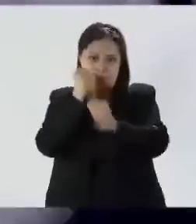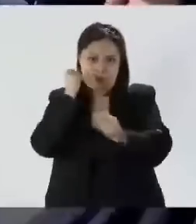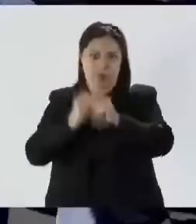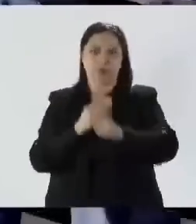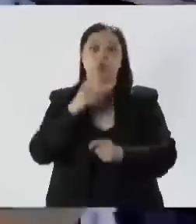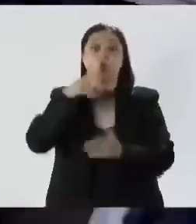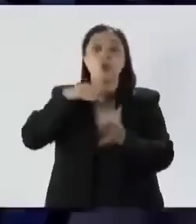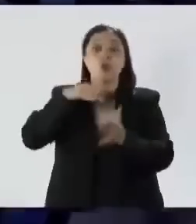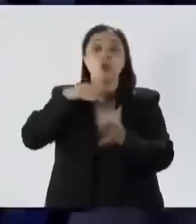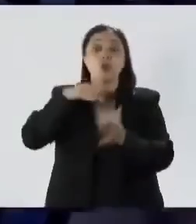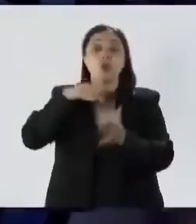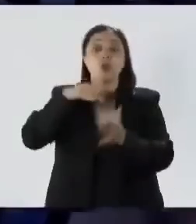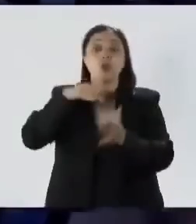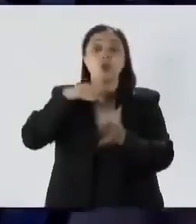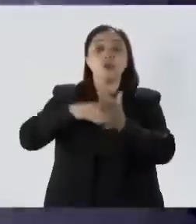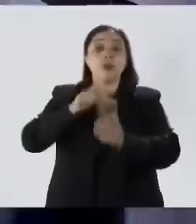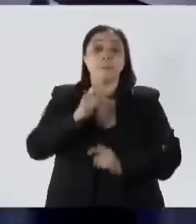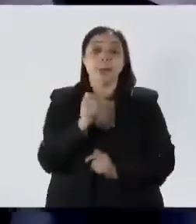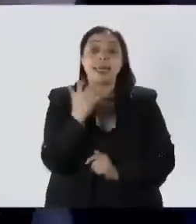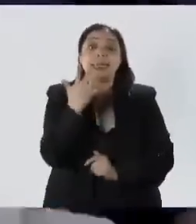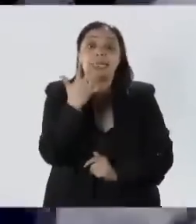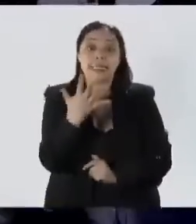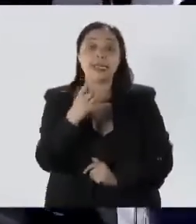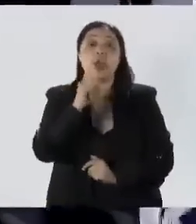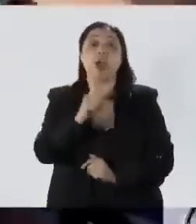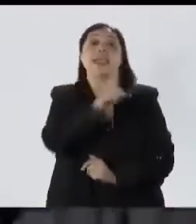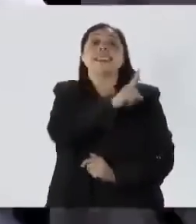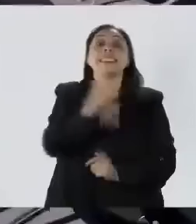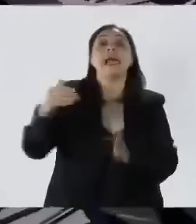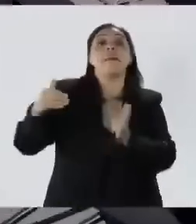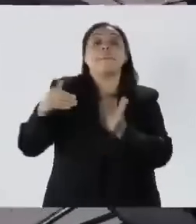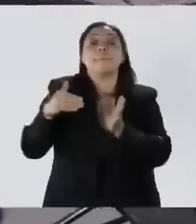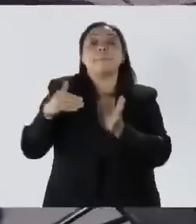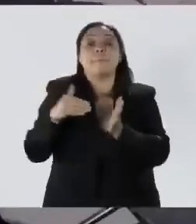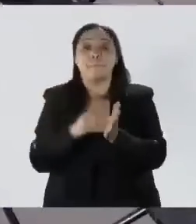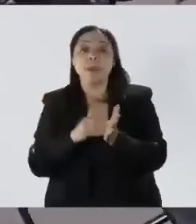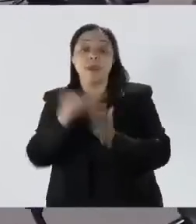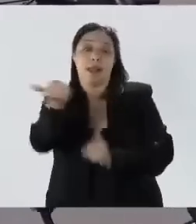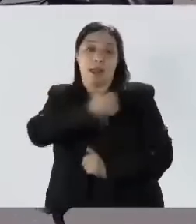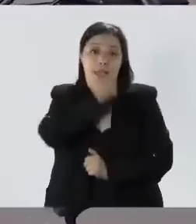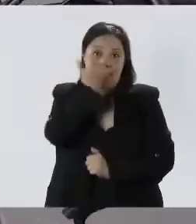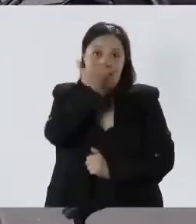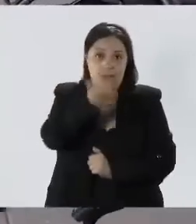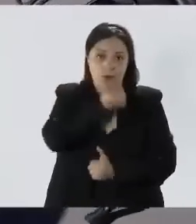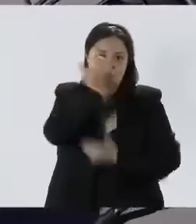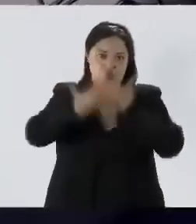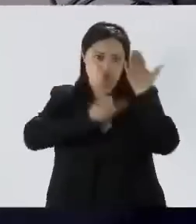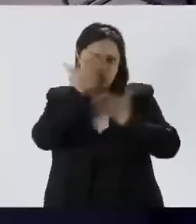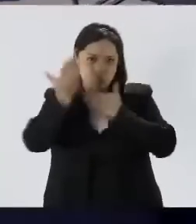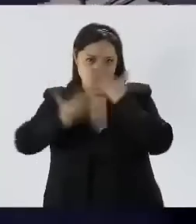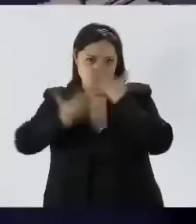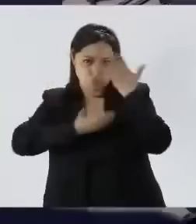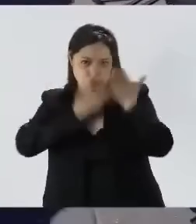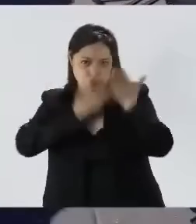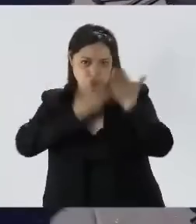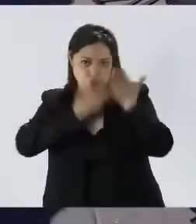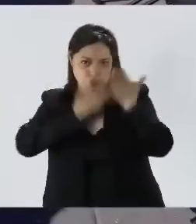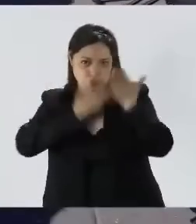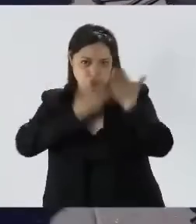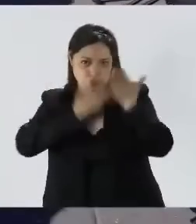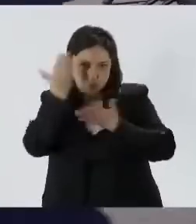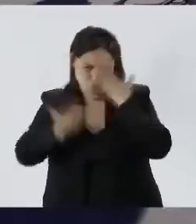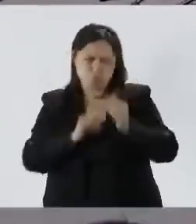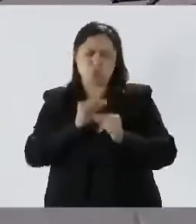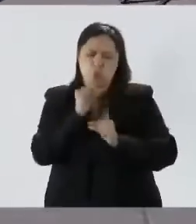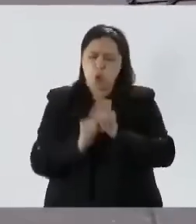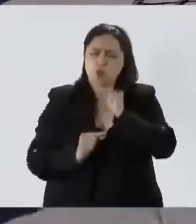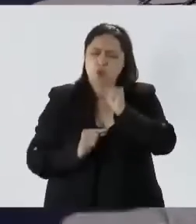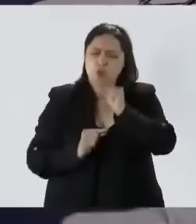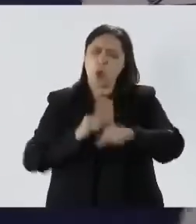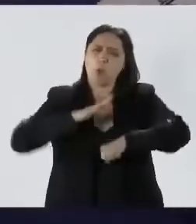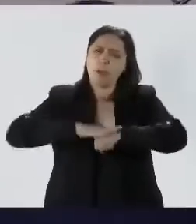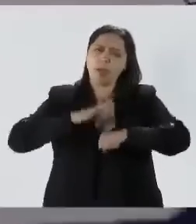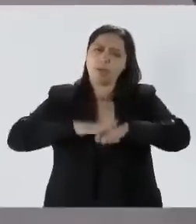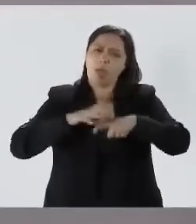apoyar a 100000 estudiantes e iremos creciendo a universalizar el apoyo en